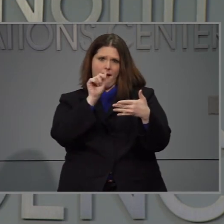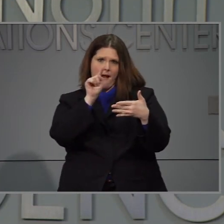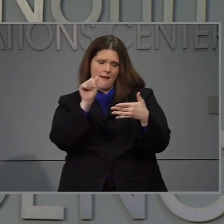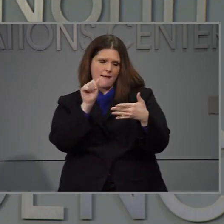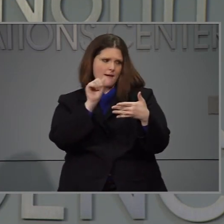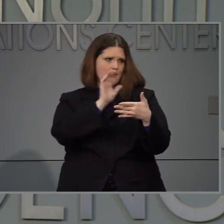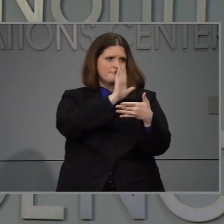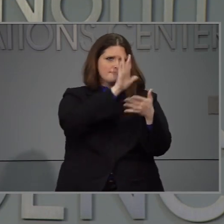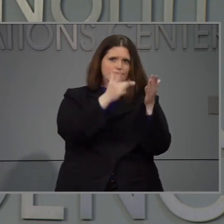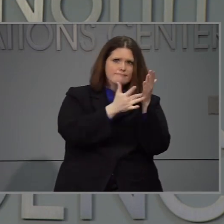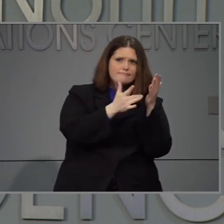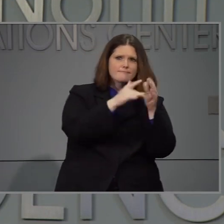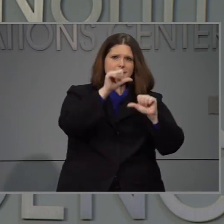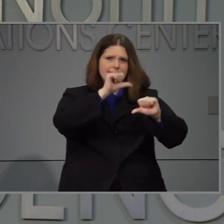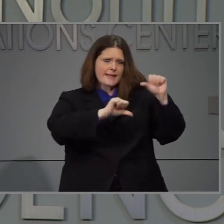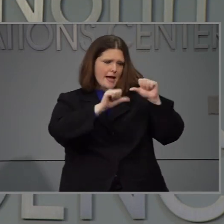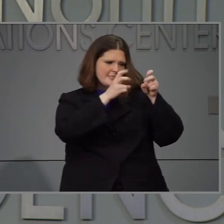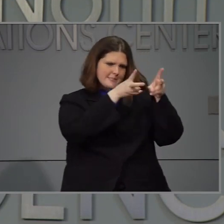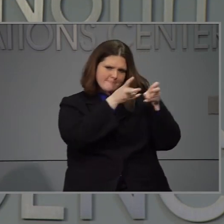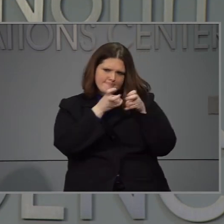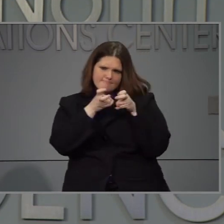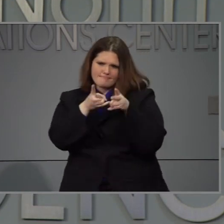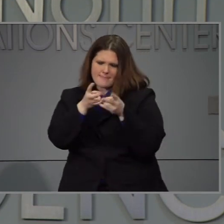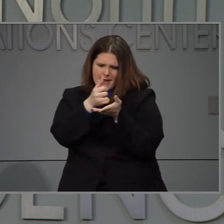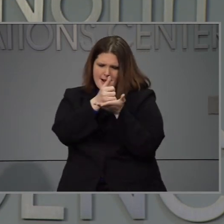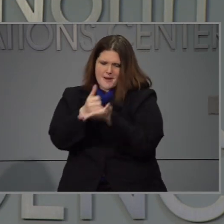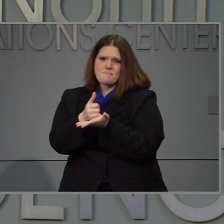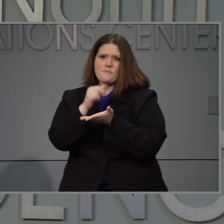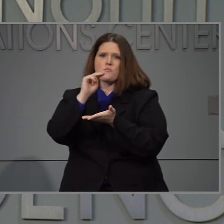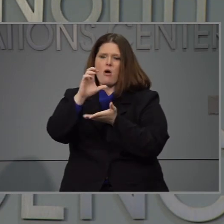para que podamos usar los mejores datos y conocimientos